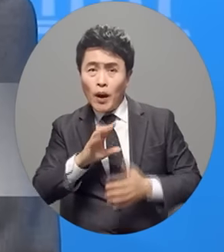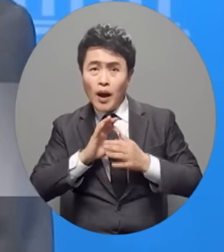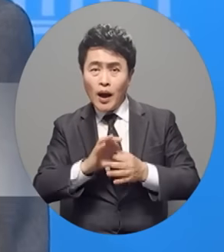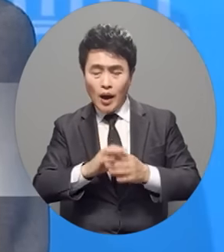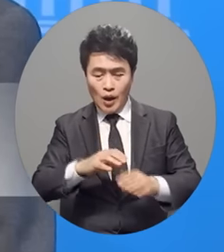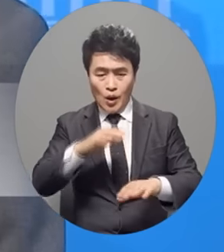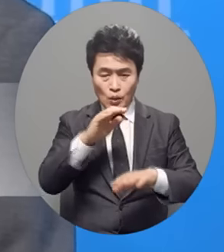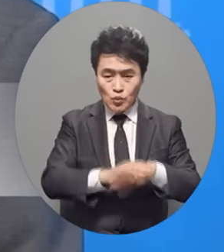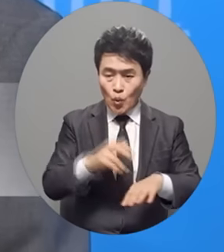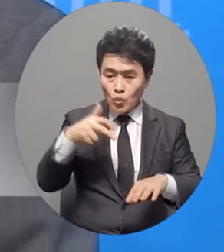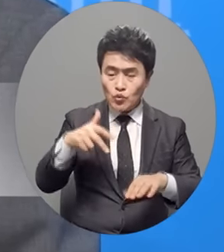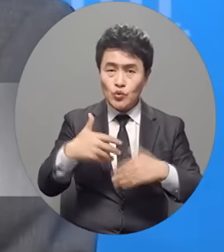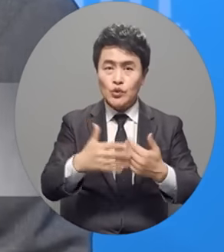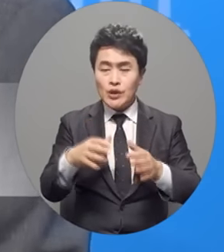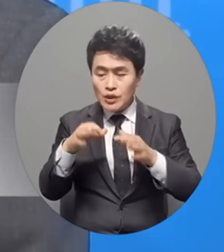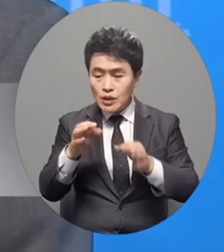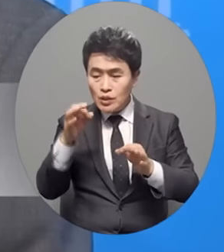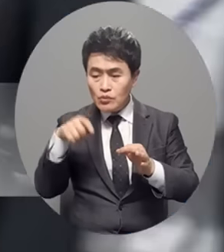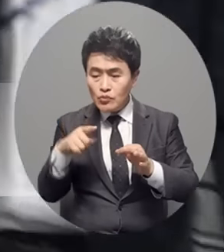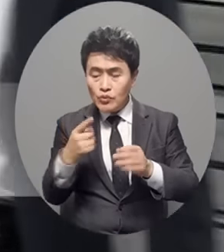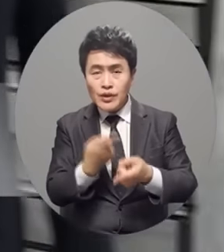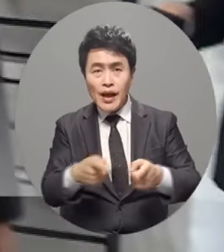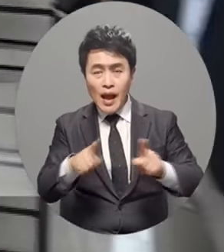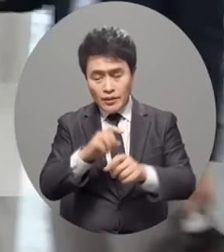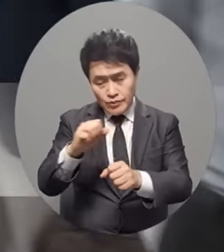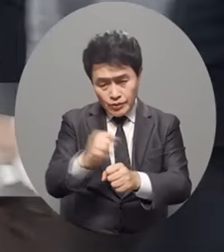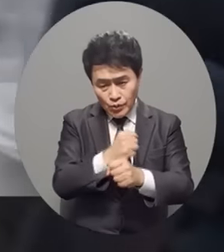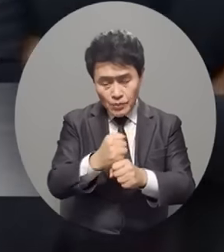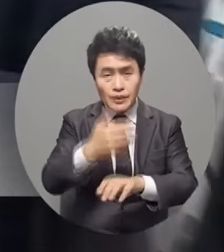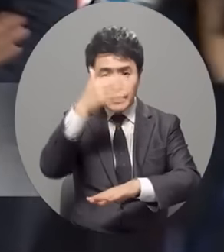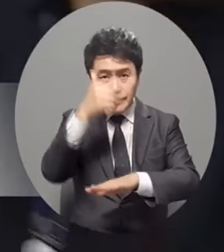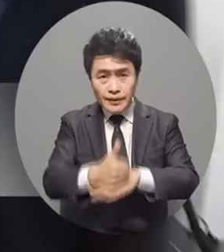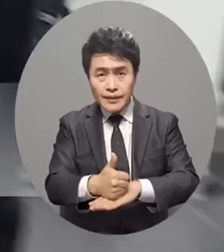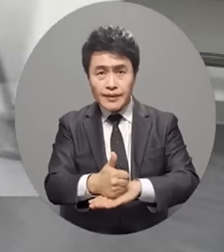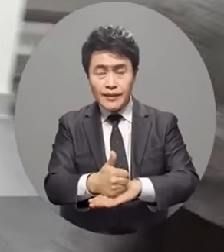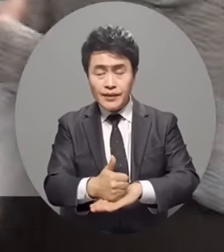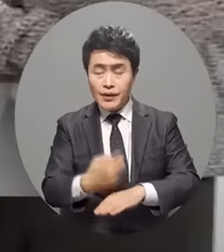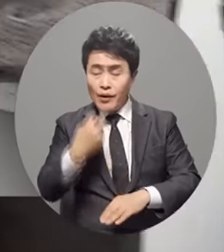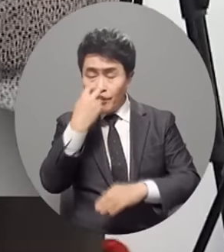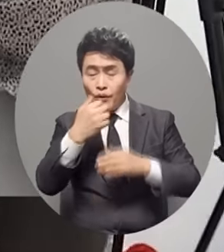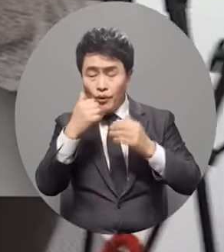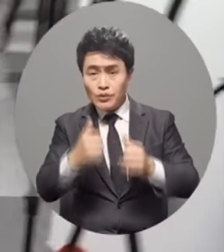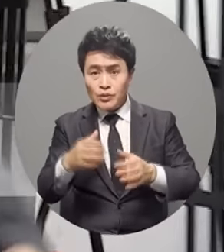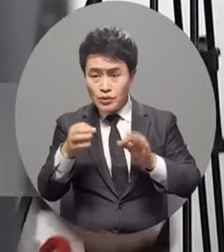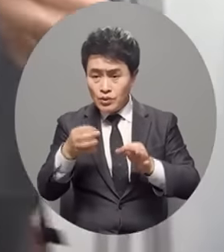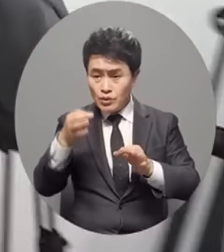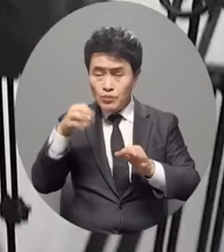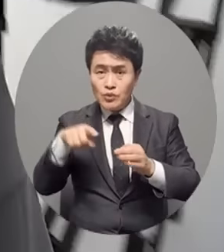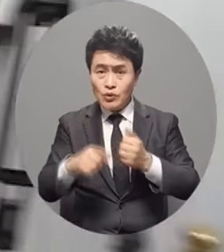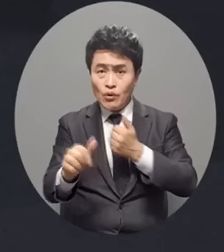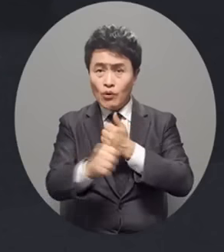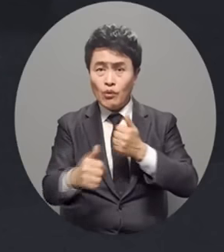공수처는 고발 사주 사건을 손준성 검사와 김웅 의원이 함께 공모했다고 결론 냈지만